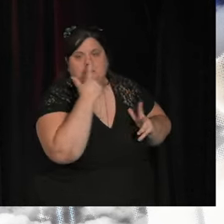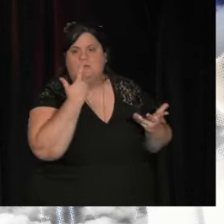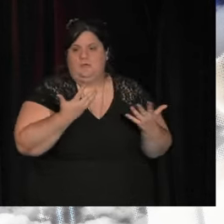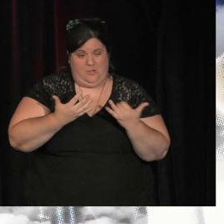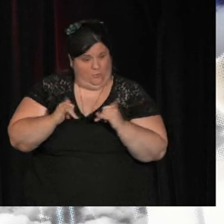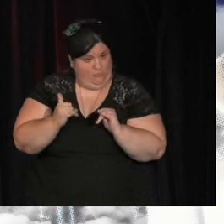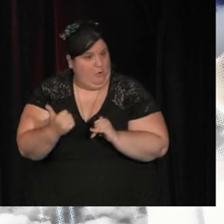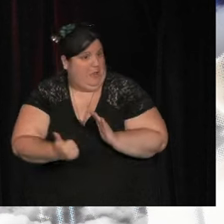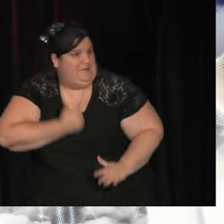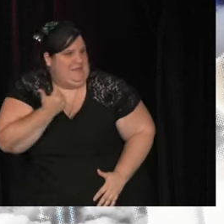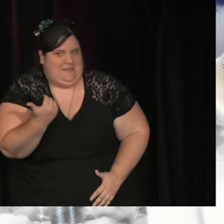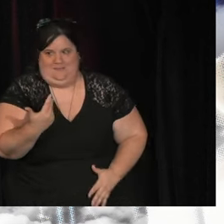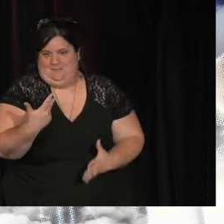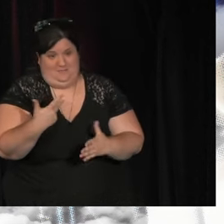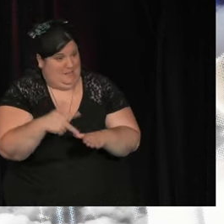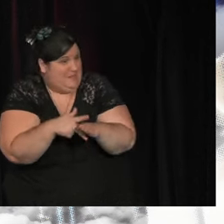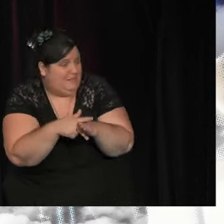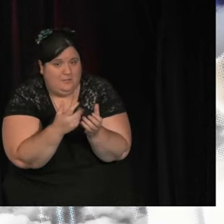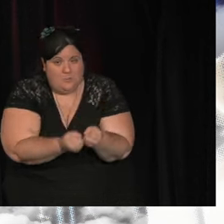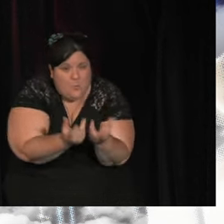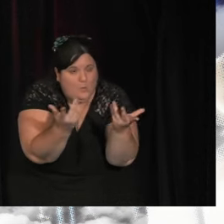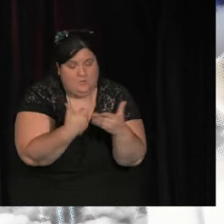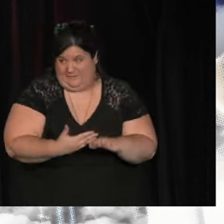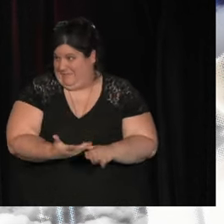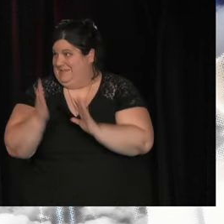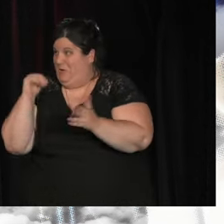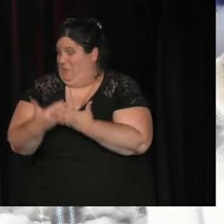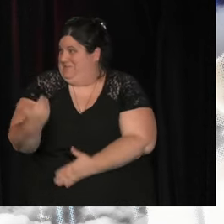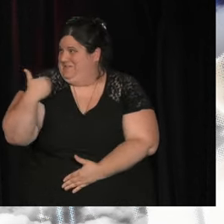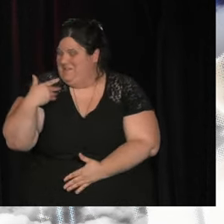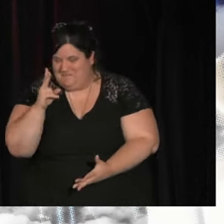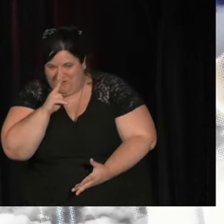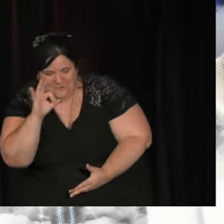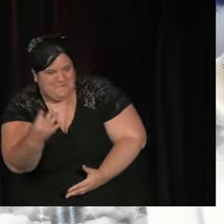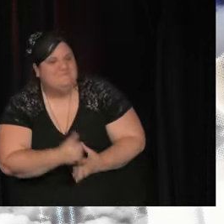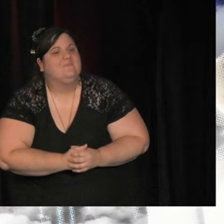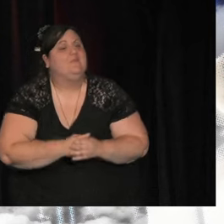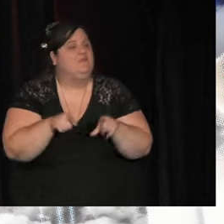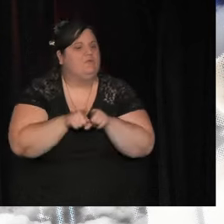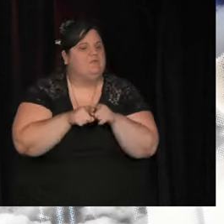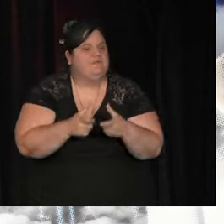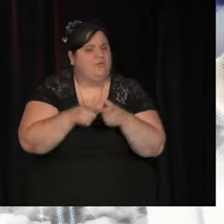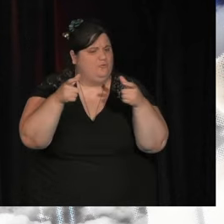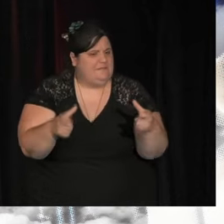Ça paraît rigolo de dire ça, alors que ça ne fait que 10 ans, mais on commence à avoir vraiment beaucoup de jeux indés qui sortent. Et Steam a complètement tué le marché de l'occasion.